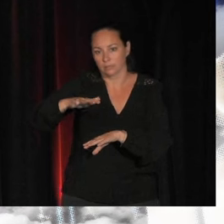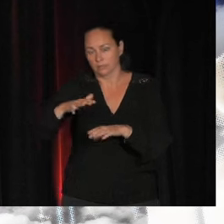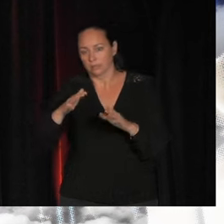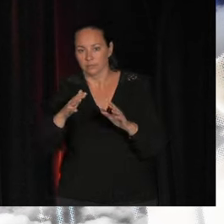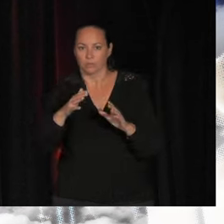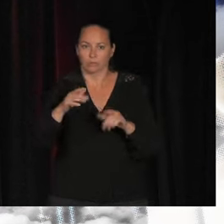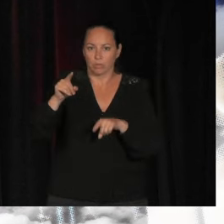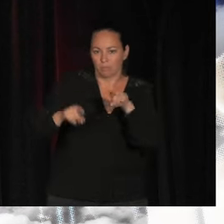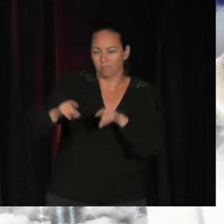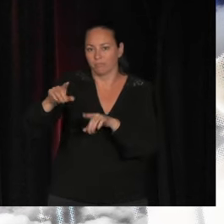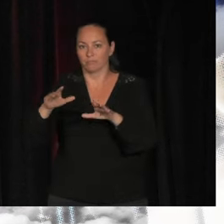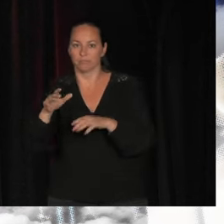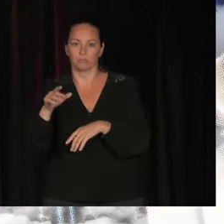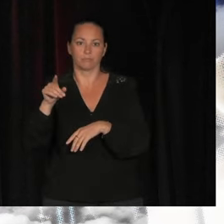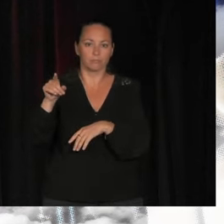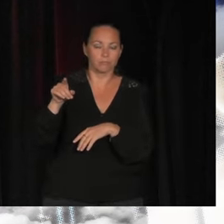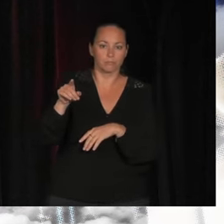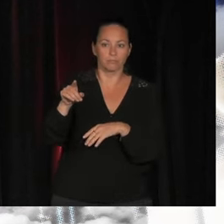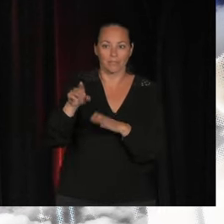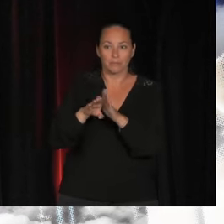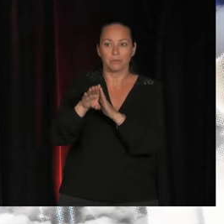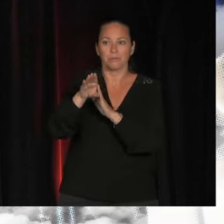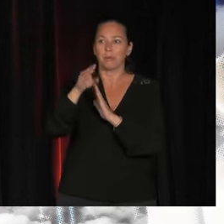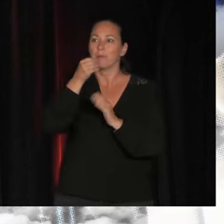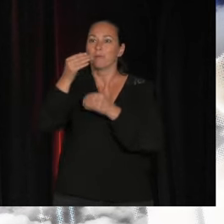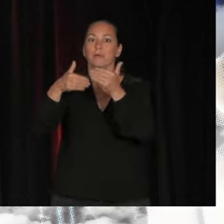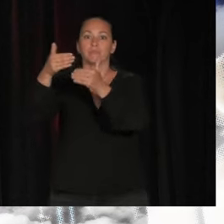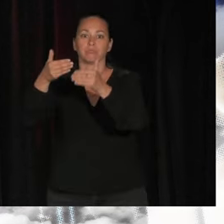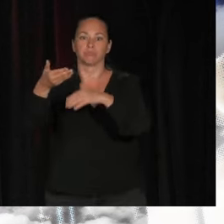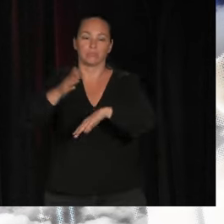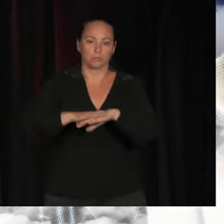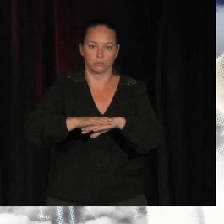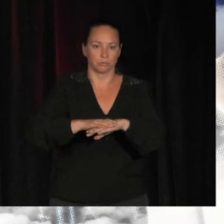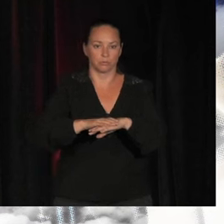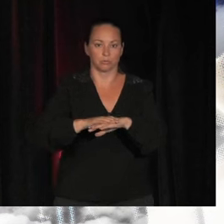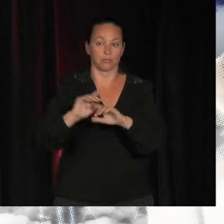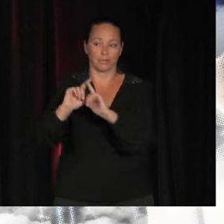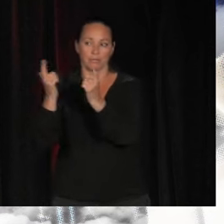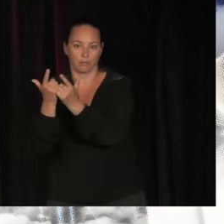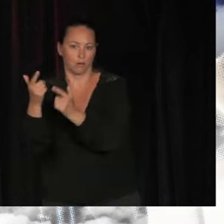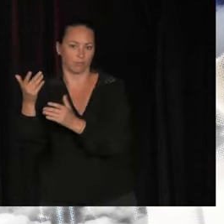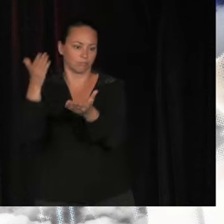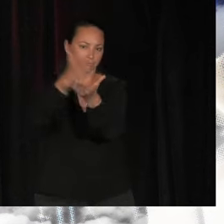Ils ont tutoyé les sommets et après, très rapidement, League of Legends. Et comment ça s'est passé sur Overwatch ?